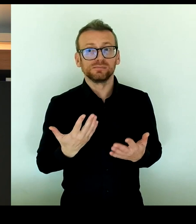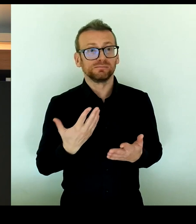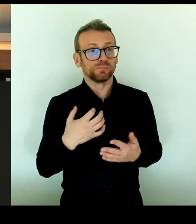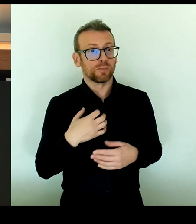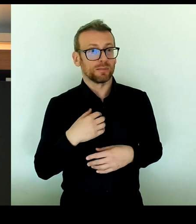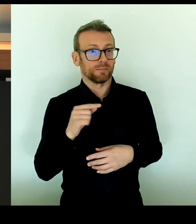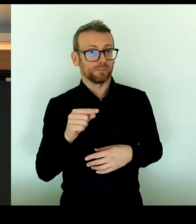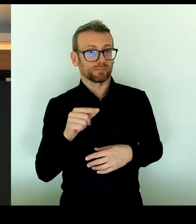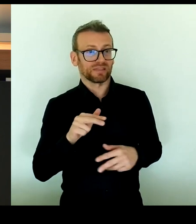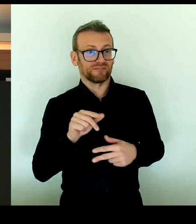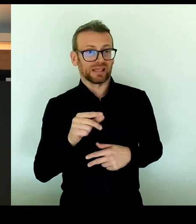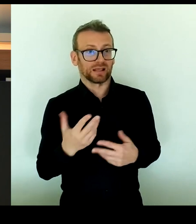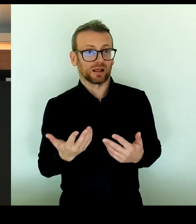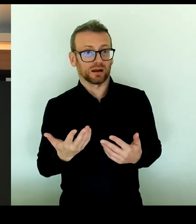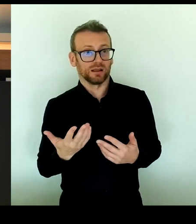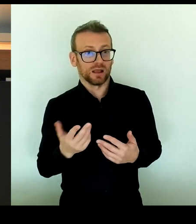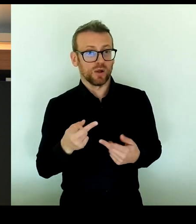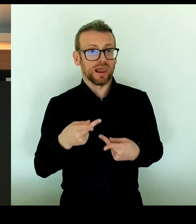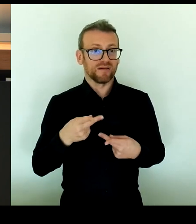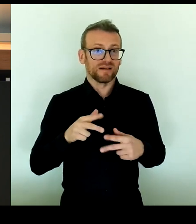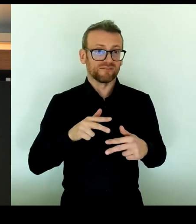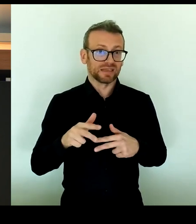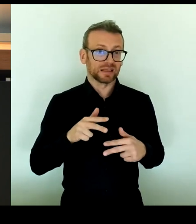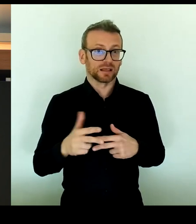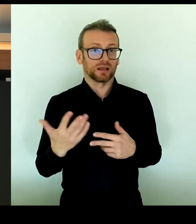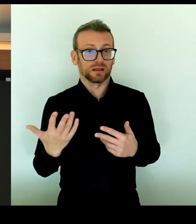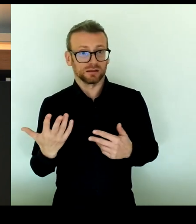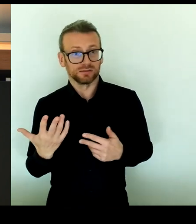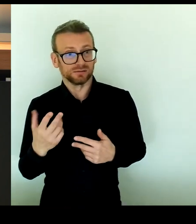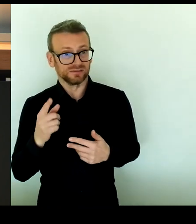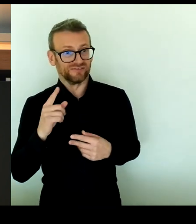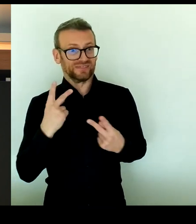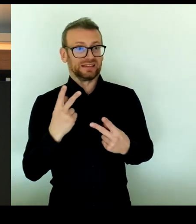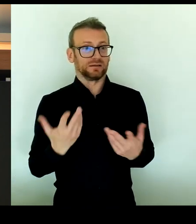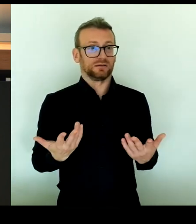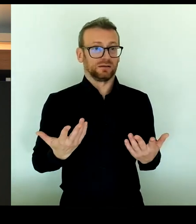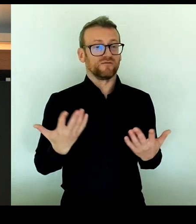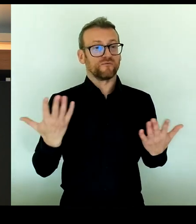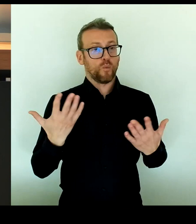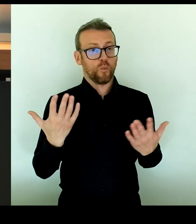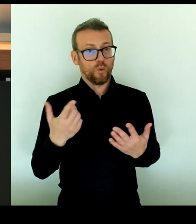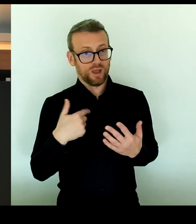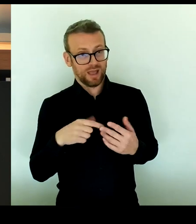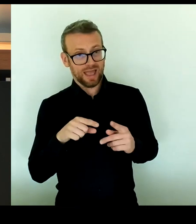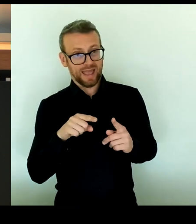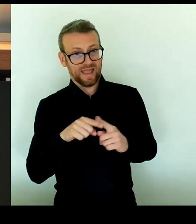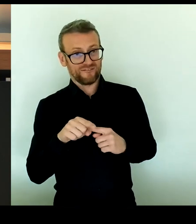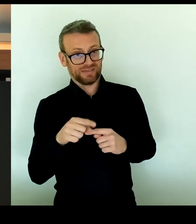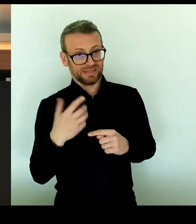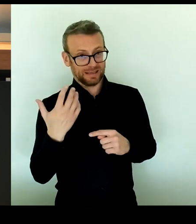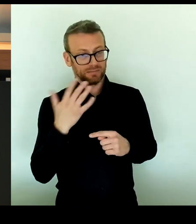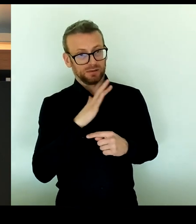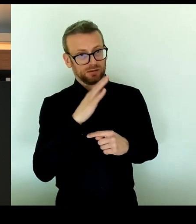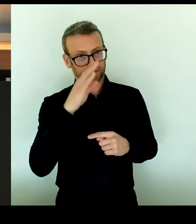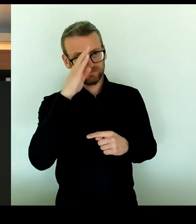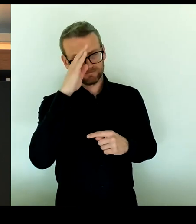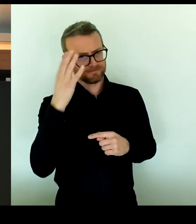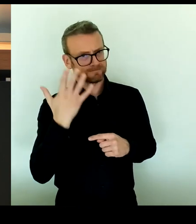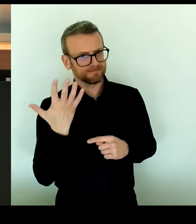die Verkehrsinfrastruktur zügig zu bauen und zu planen, anstatt den Wohnungsbau auszubremsen. Herzlichen Dank. Hierfür steht die FDP.